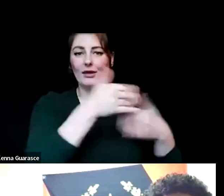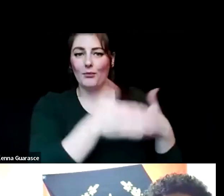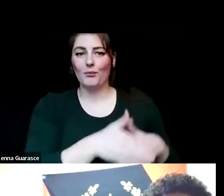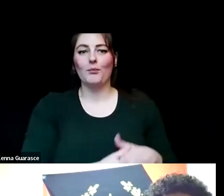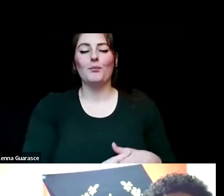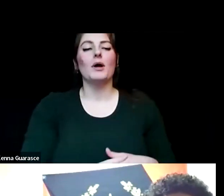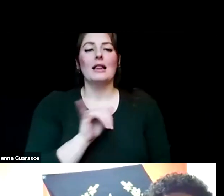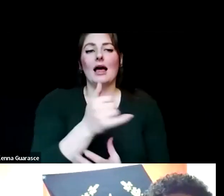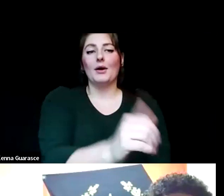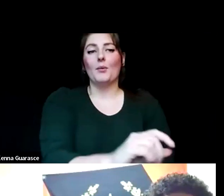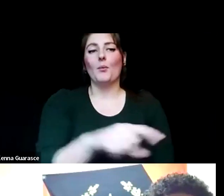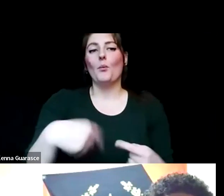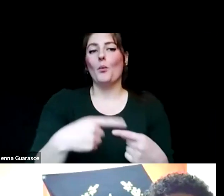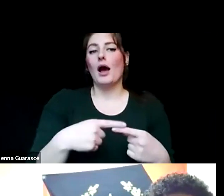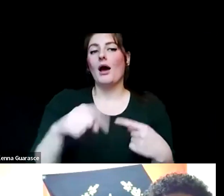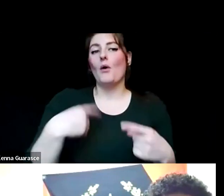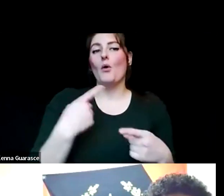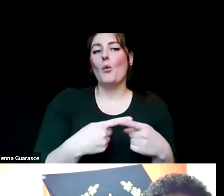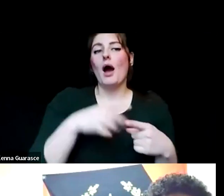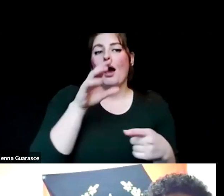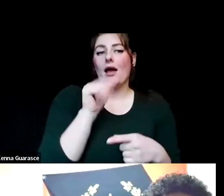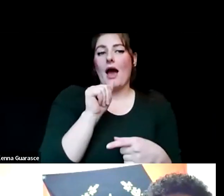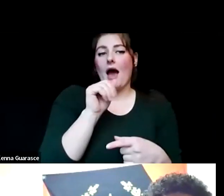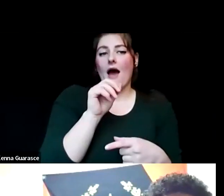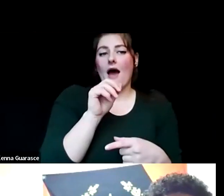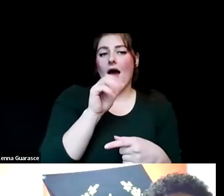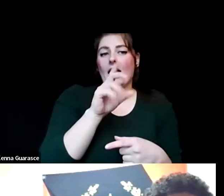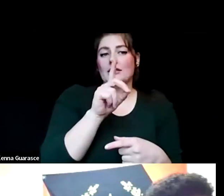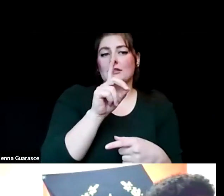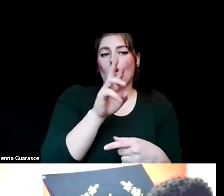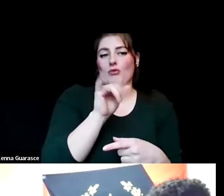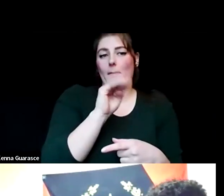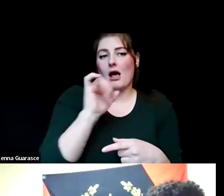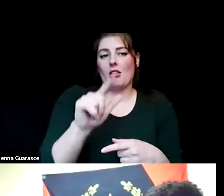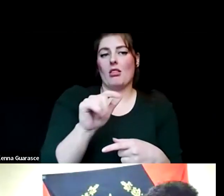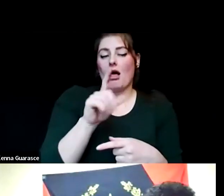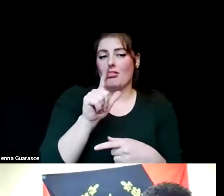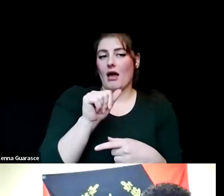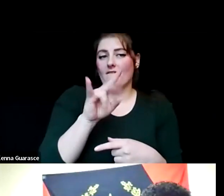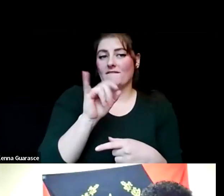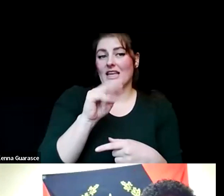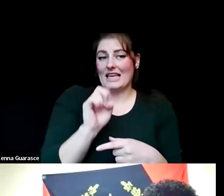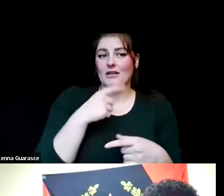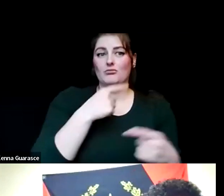e hicimos una mesa redonda de la que ella habló, hablamos de lo que queríamos hacer en ese momento. Y dijimos que nos gustaría tener algo interno,